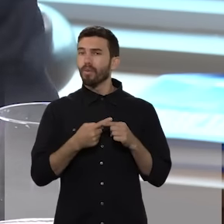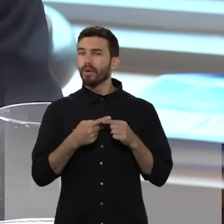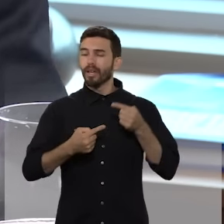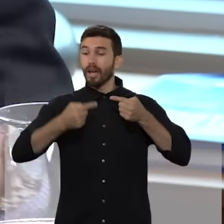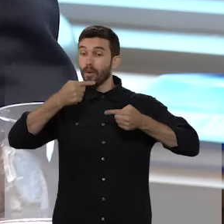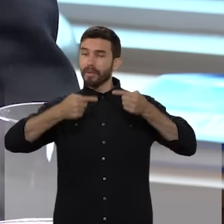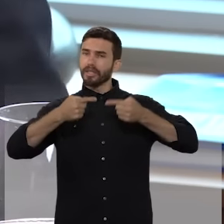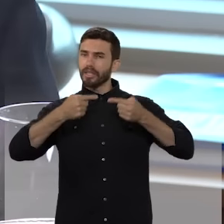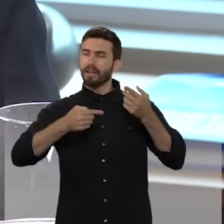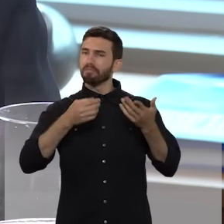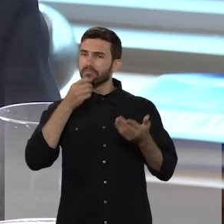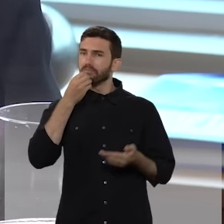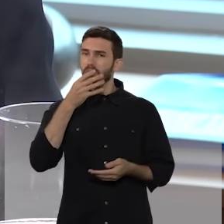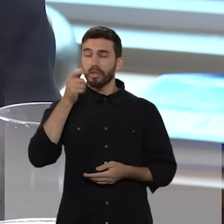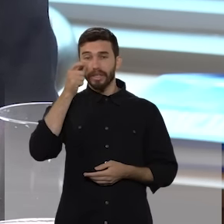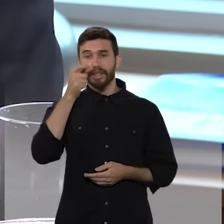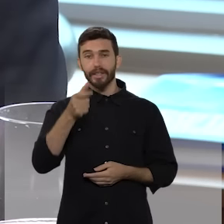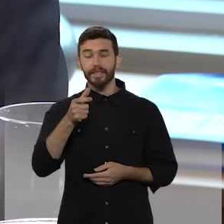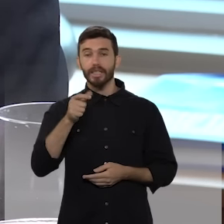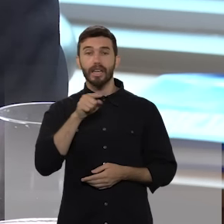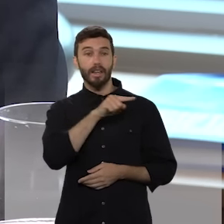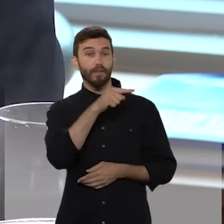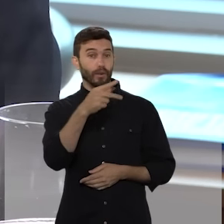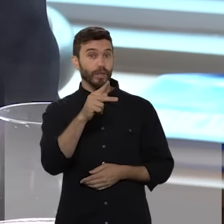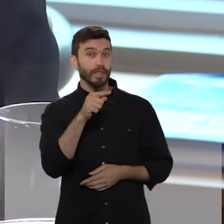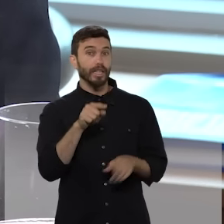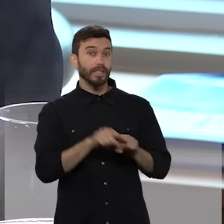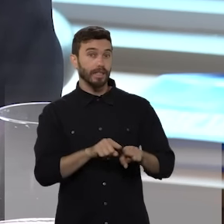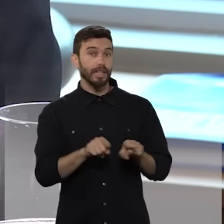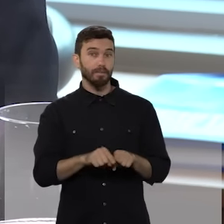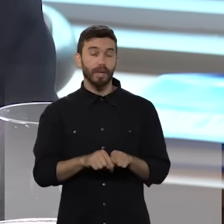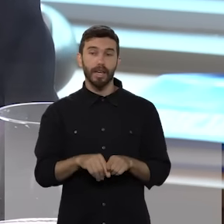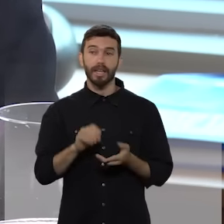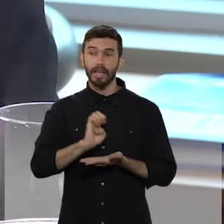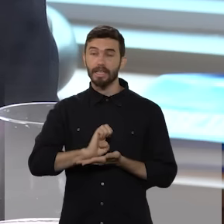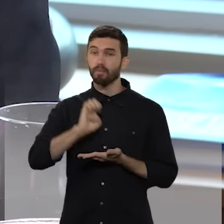porto que está crescendo muito. Para vocês também é um diferencial em exportação? Eventualmente,